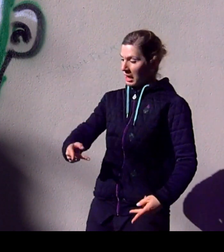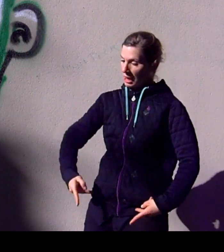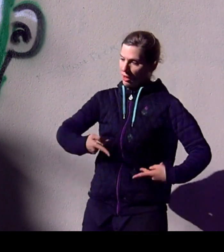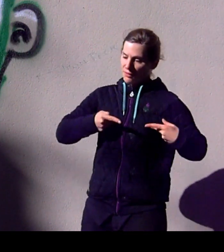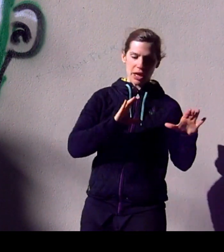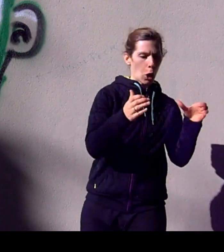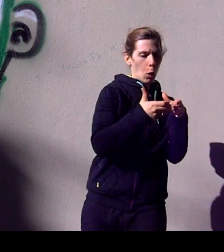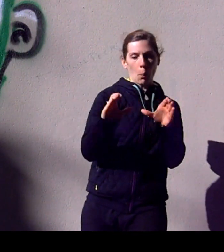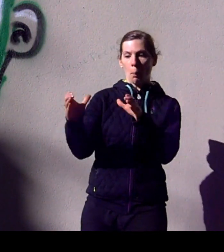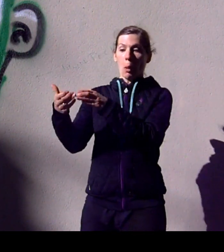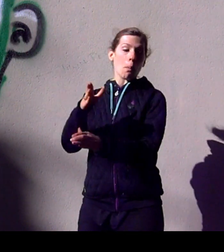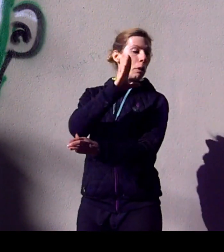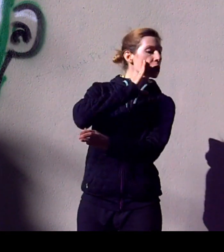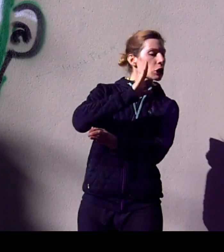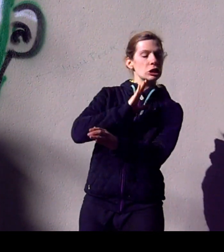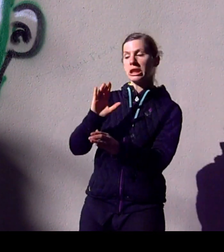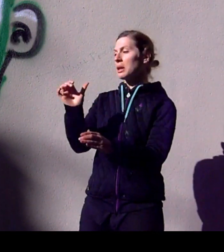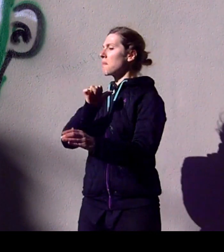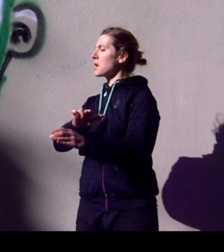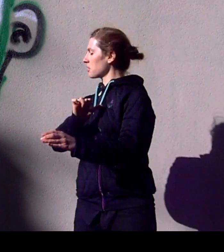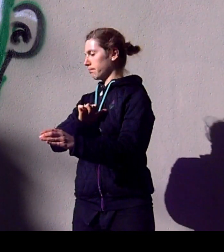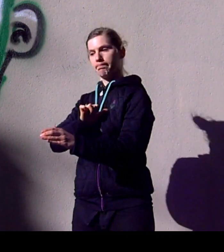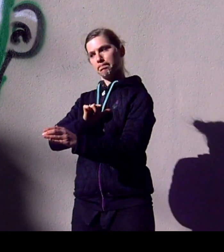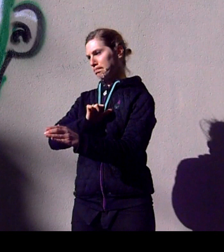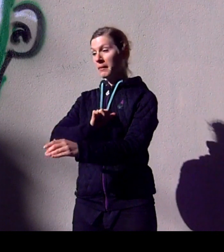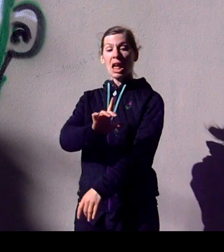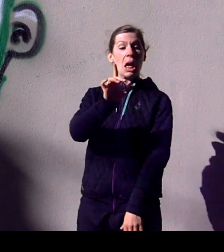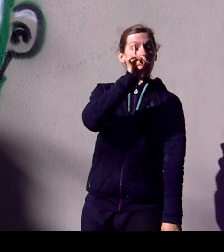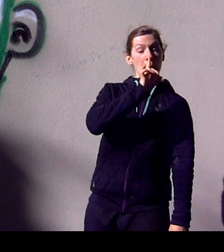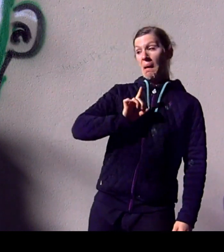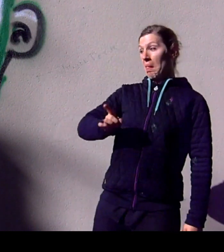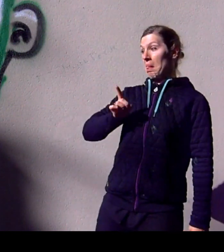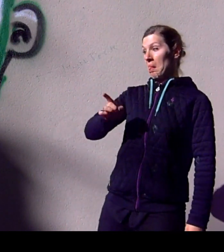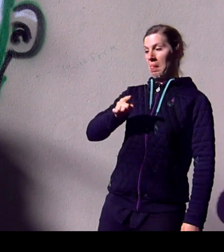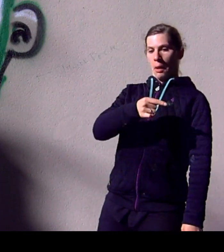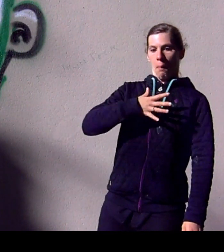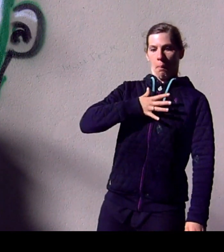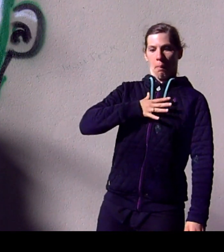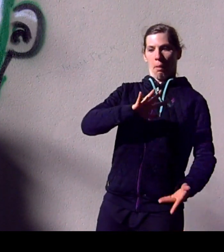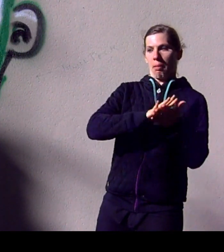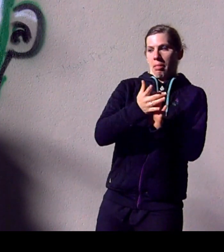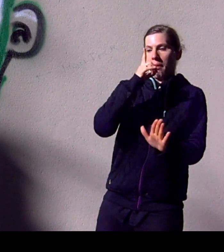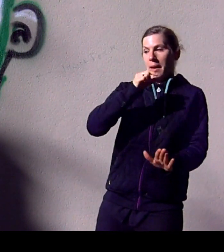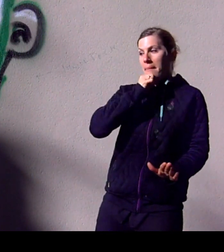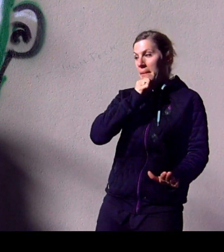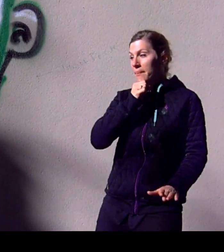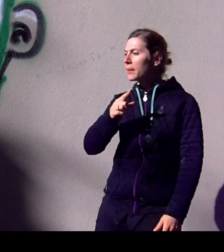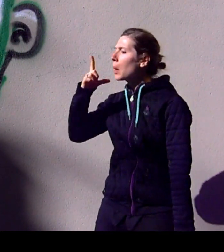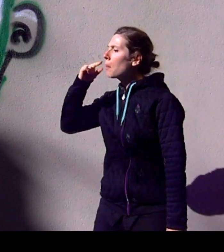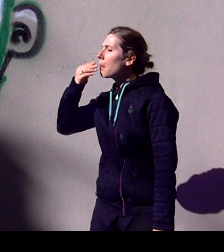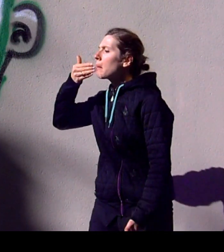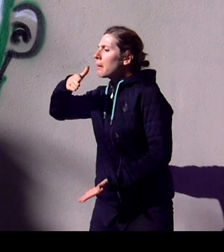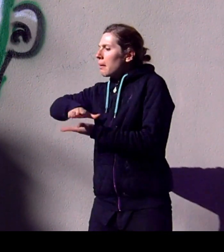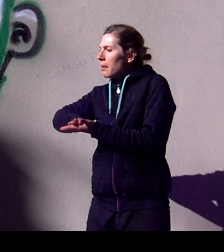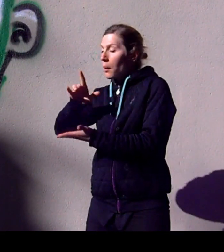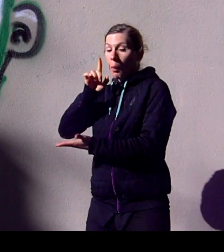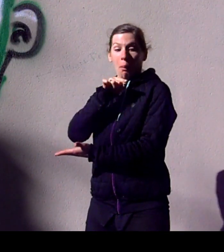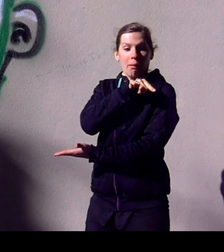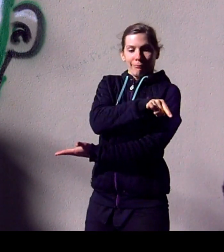Tu sais dans la vie, Y'a ni méchant, ni gentil Si maman est chiante, C'est qu'elle a peur d'être mamie Si papa trompe maman,